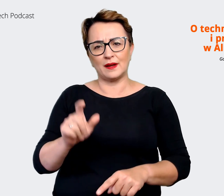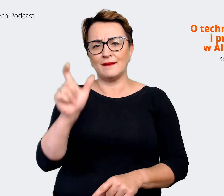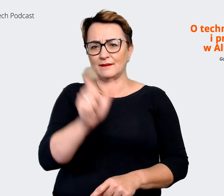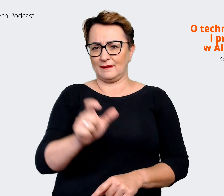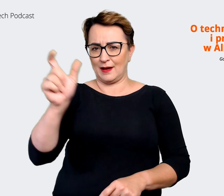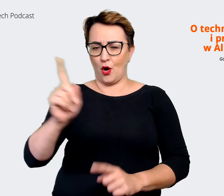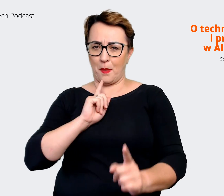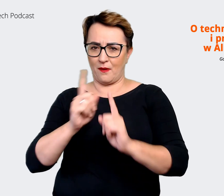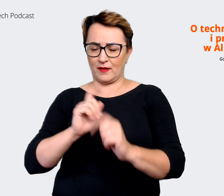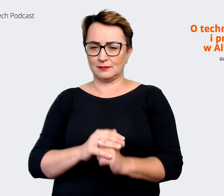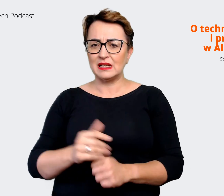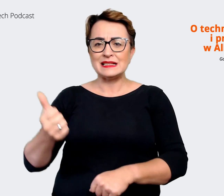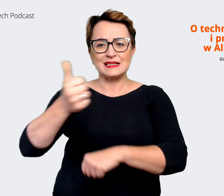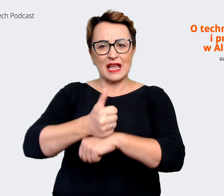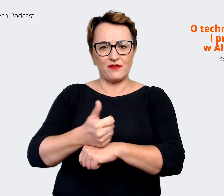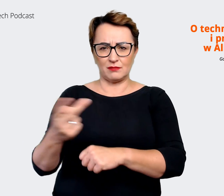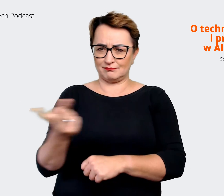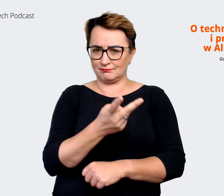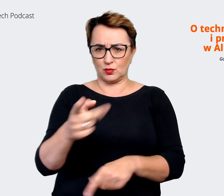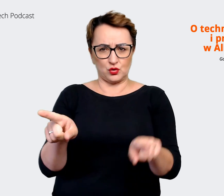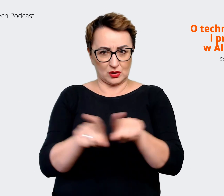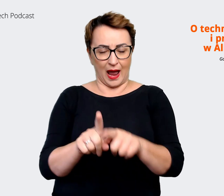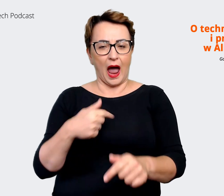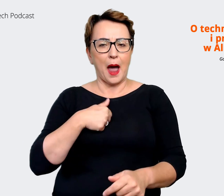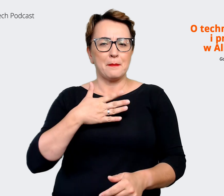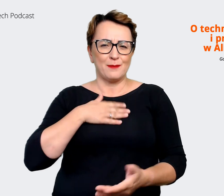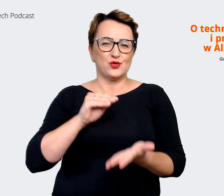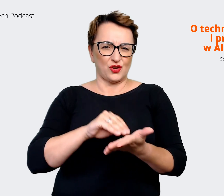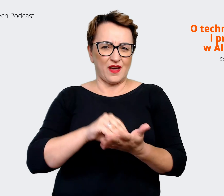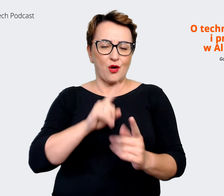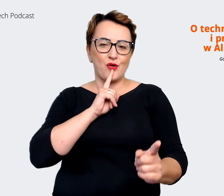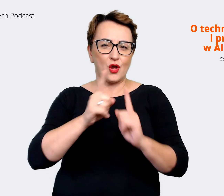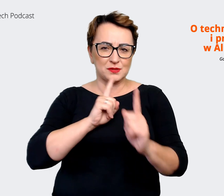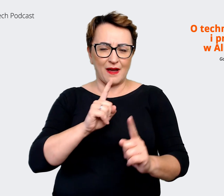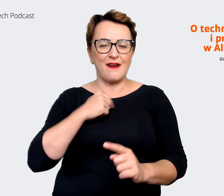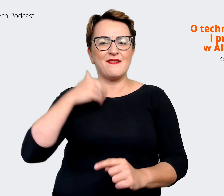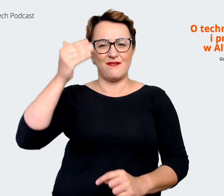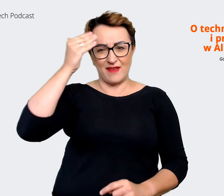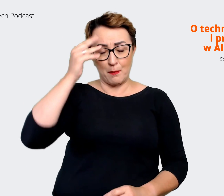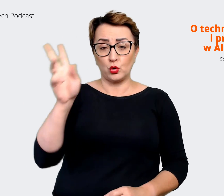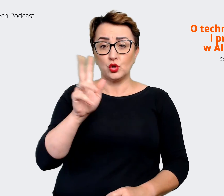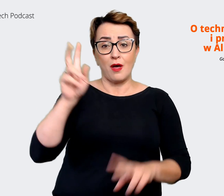słowa o Was. Bo macie to samo stanowisko, ale już moje doświadczenie też z rozmów pokazuje, że to,